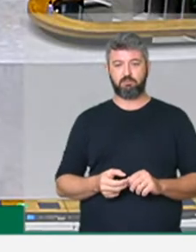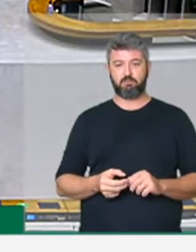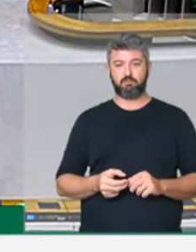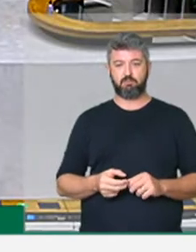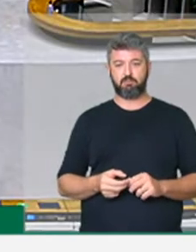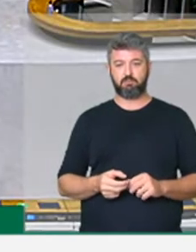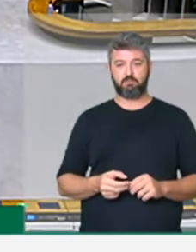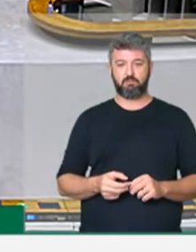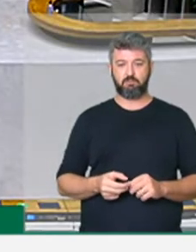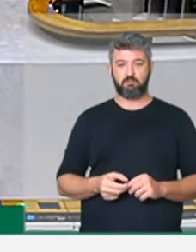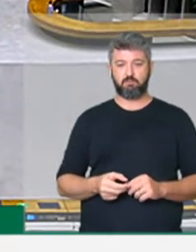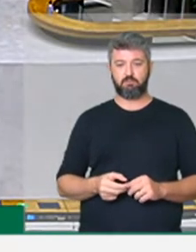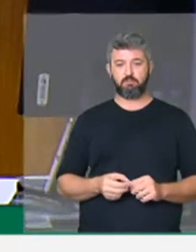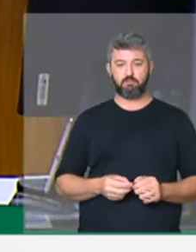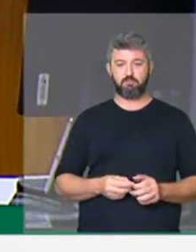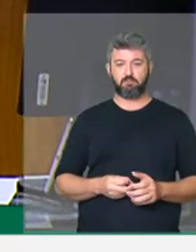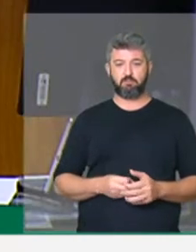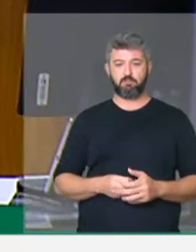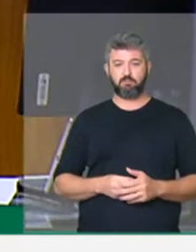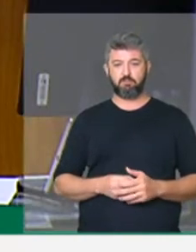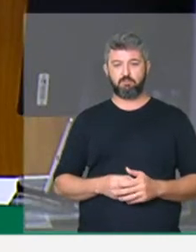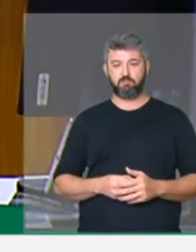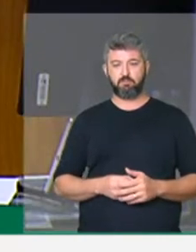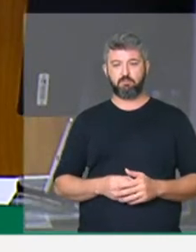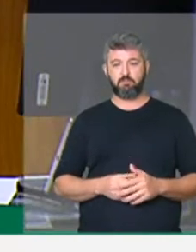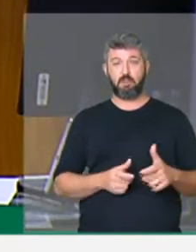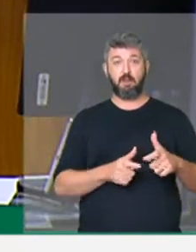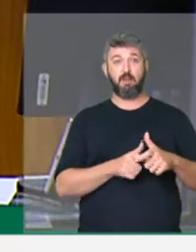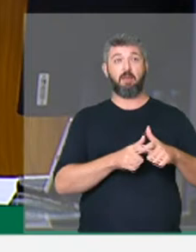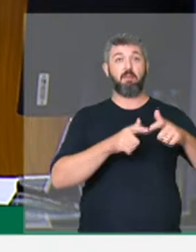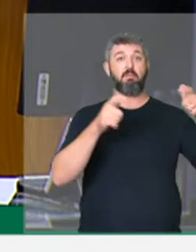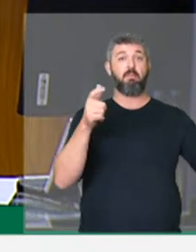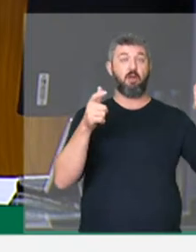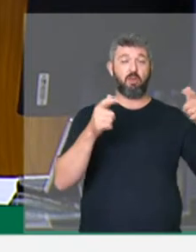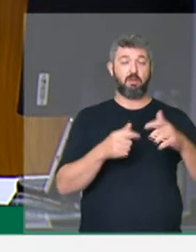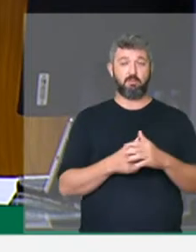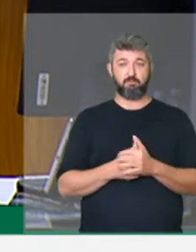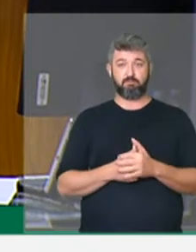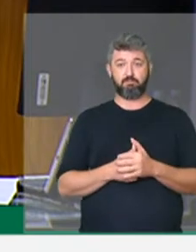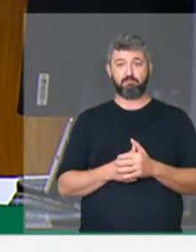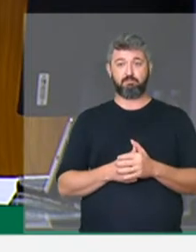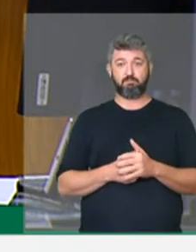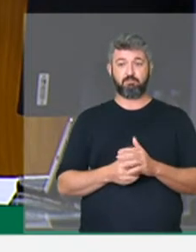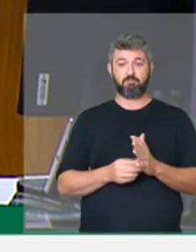ORIENTA SIM, PRESIDENTE. -- [PRESIDENTE]: COMO ORIENTA A MINORIA? -- [DEPUTADO]: PRESIDENTE, PRIMEIRO, REFORÇAR O ARGUMENTO QUE FOI